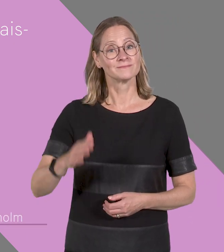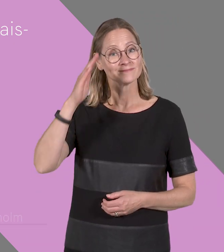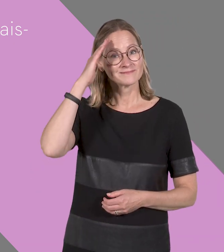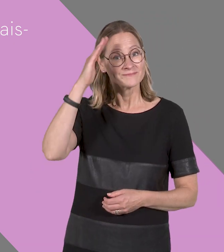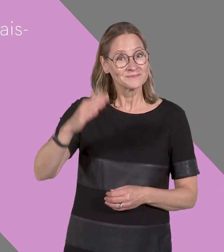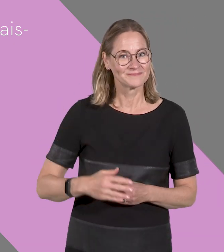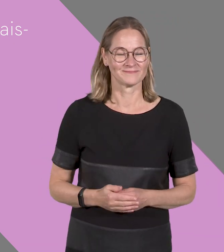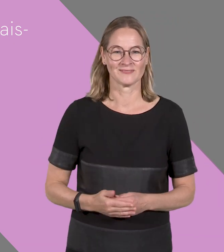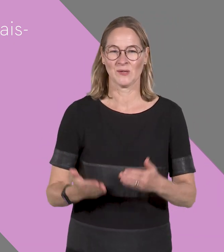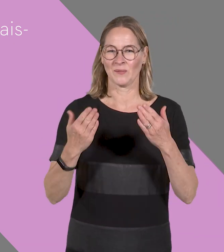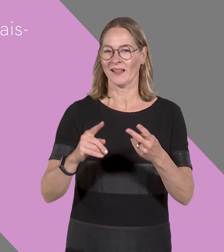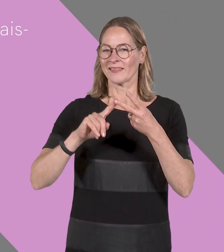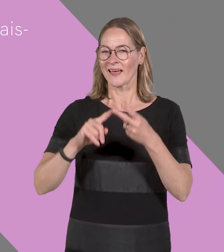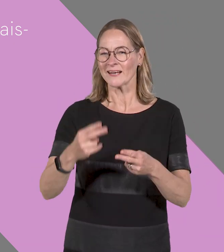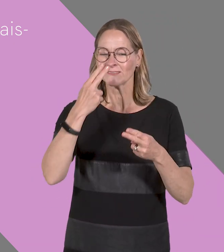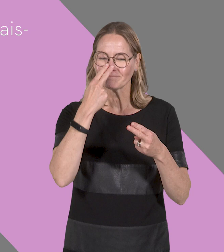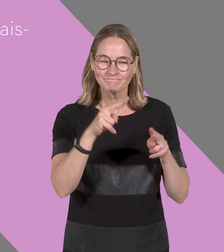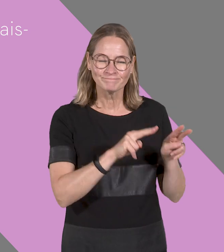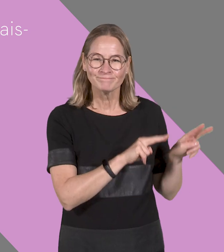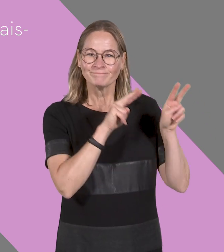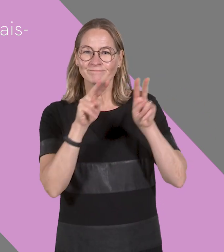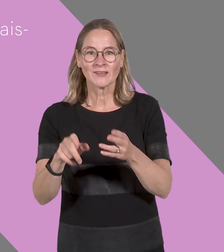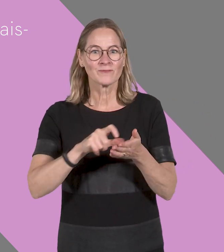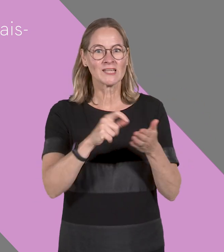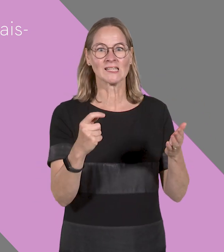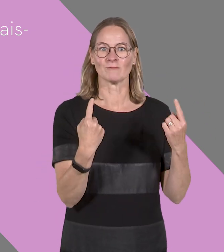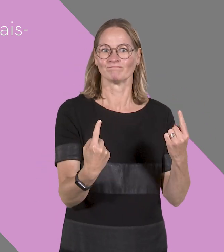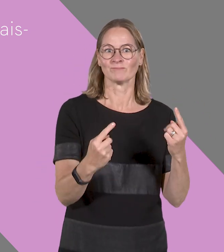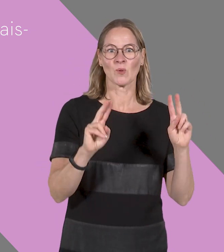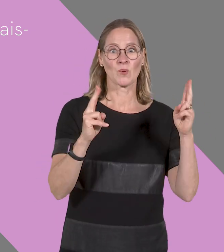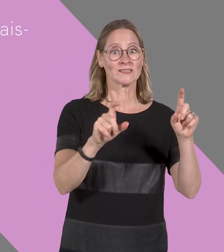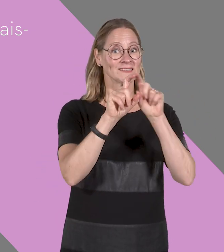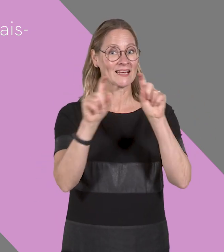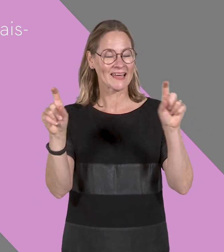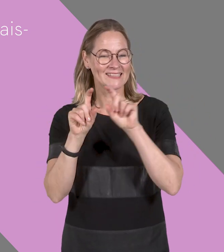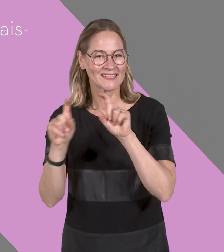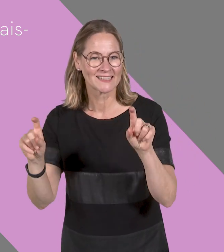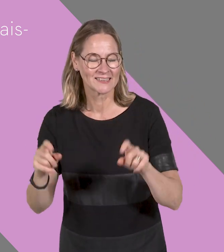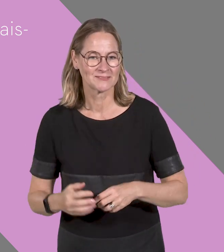Hei! On taas aika pureutua viikon ajankohtaisimpiin uutisaiheisiin.